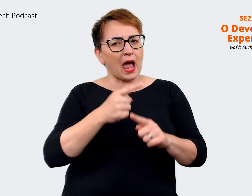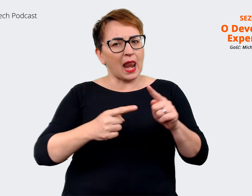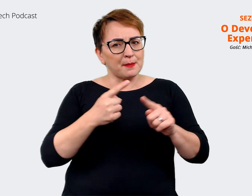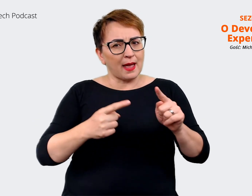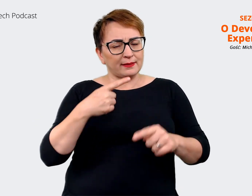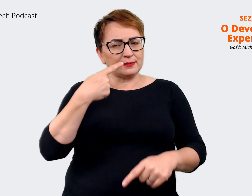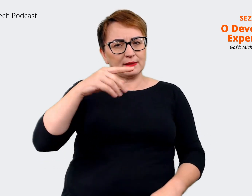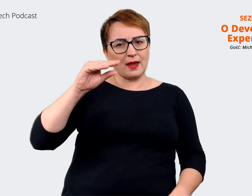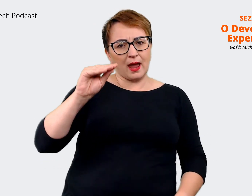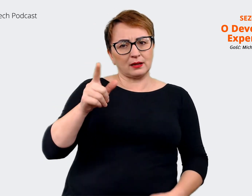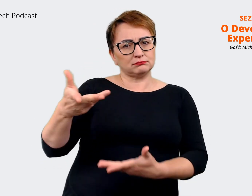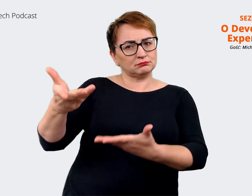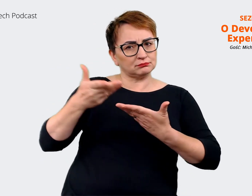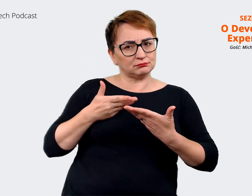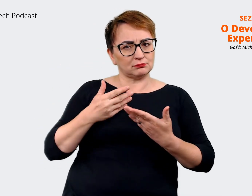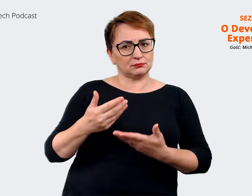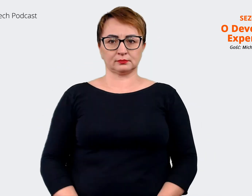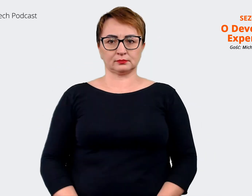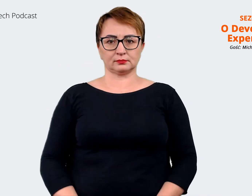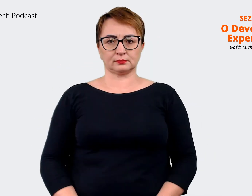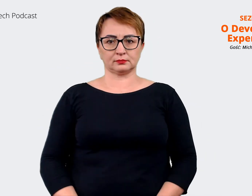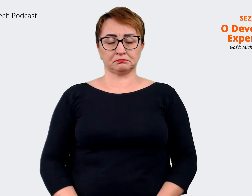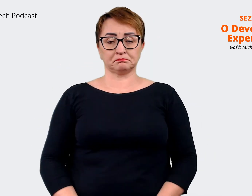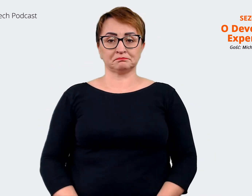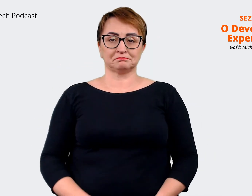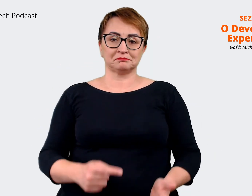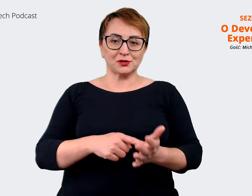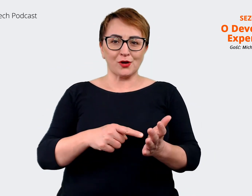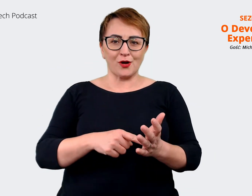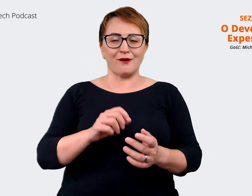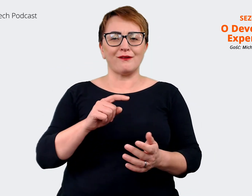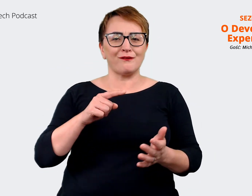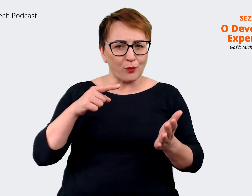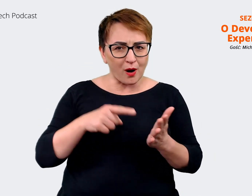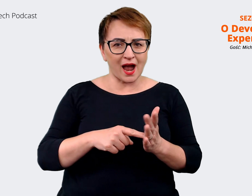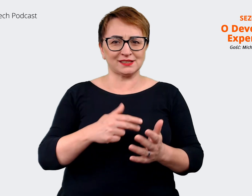Developer Experience możesz mi zaoferować? Michał: To jest w sumie to takie nasze